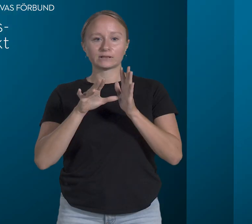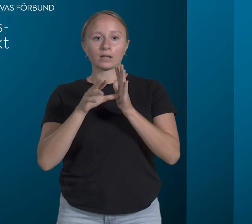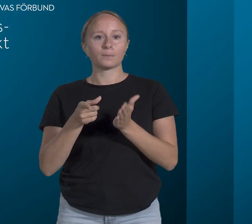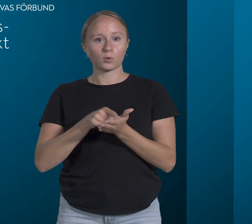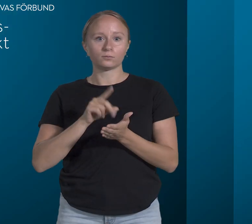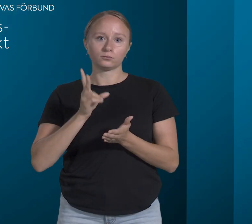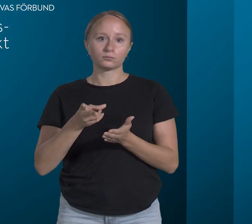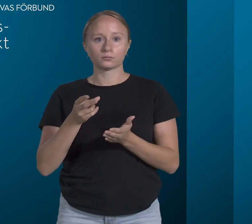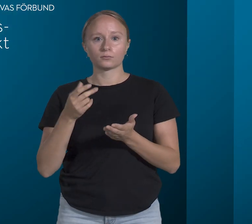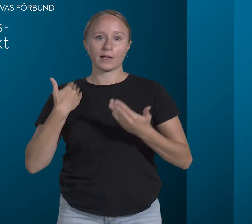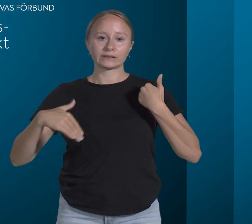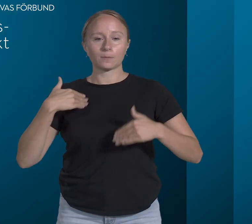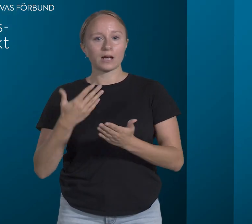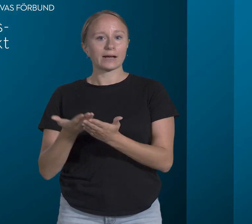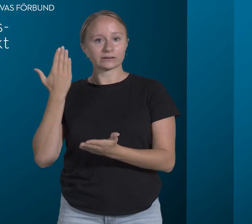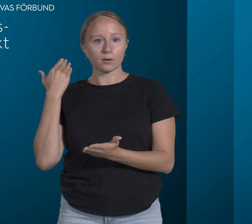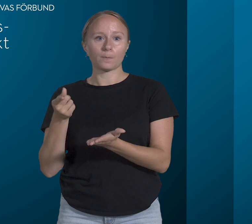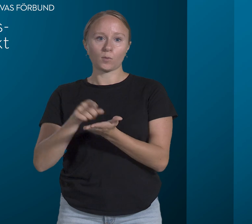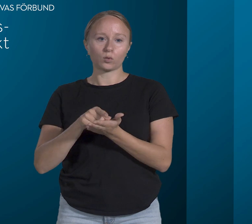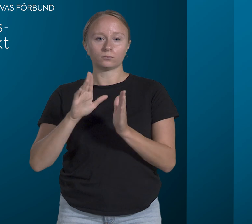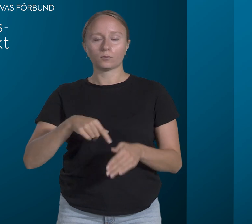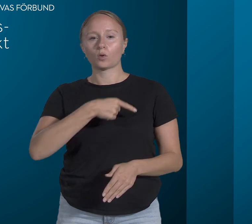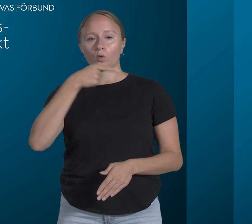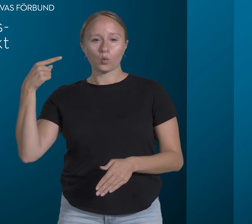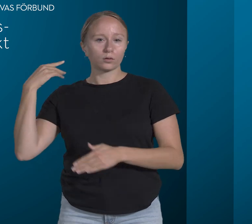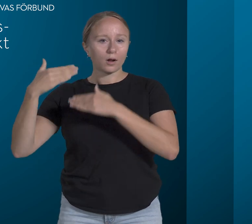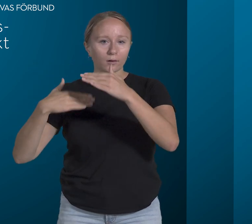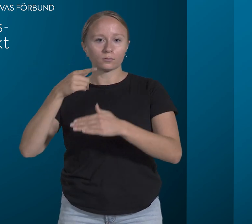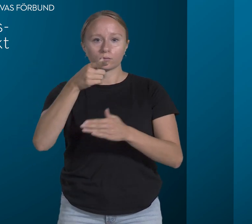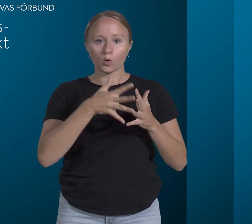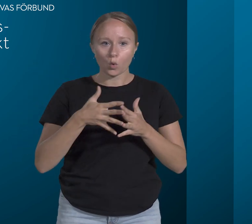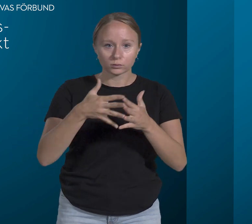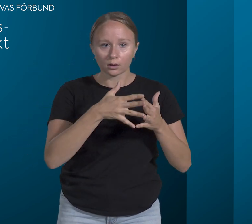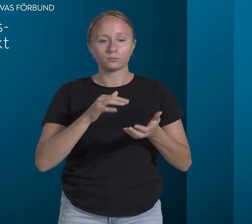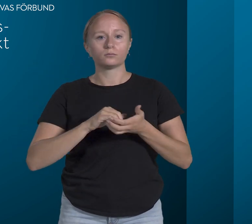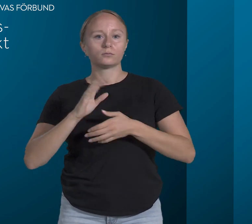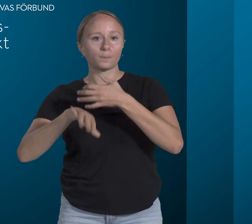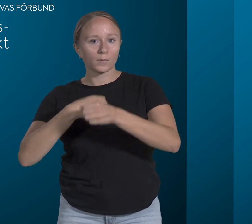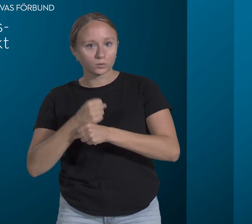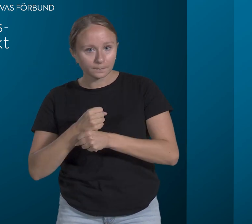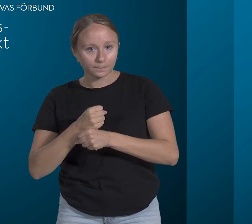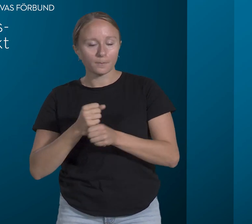September är Disability History Month, - som har långa traditioner i USA och Storbritannien, -